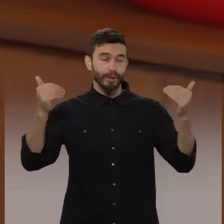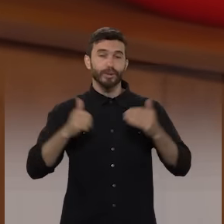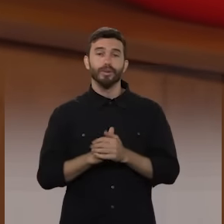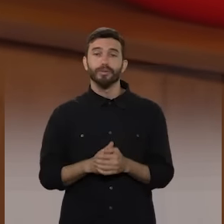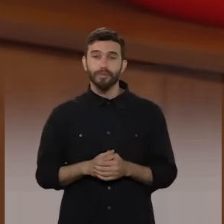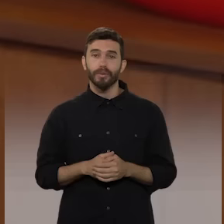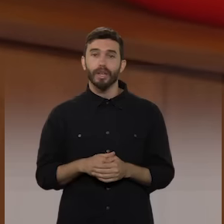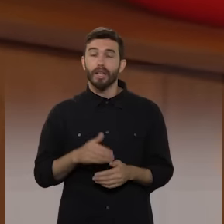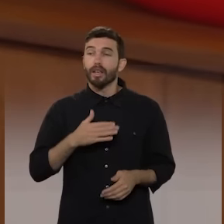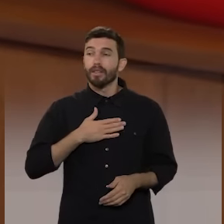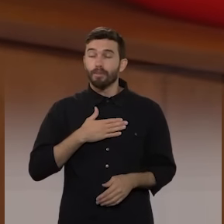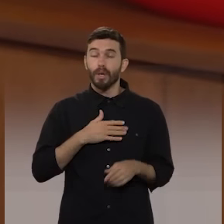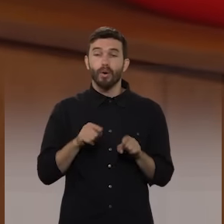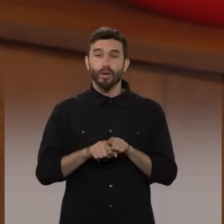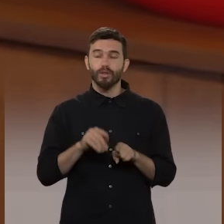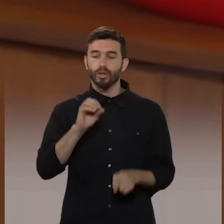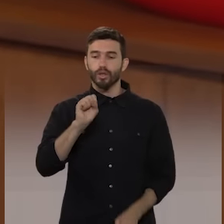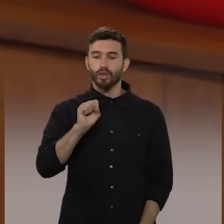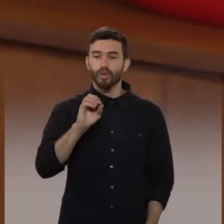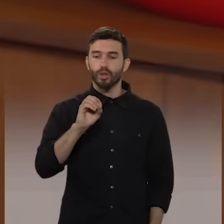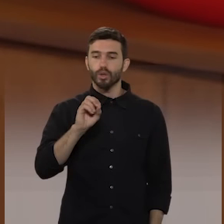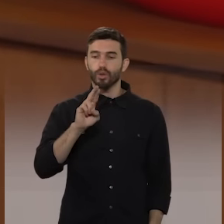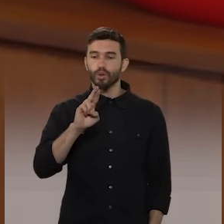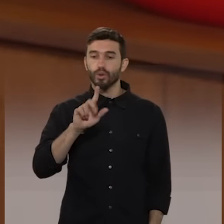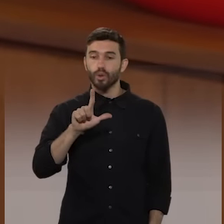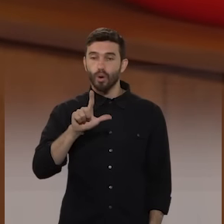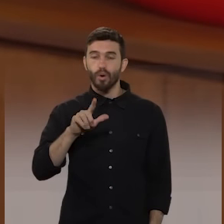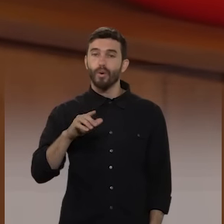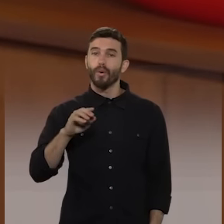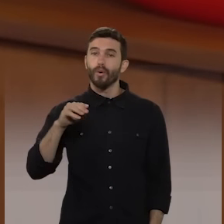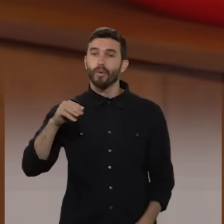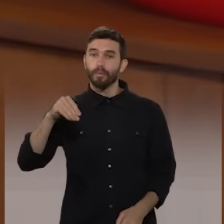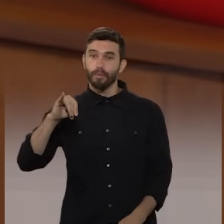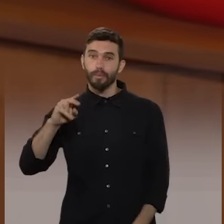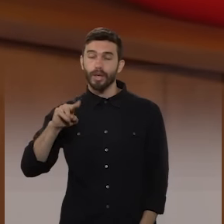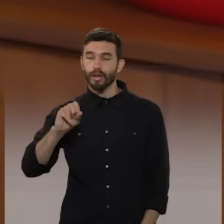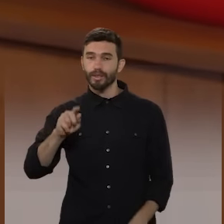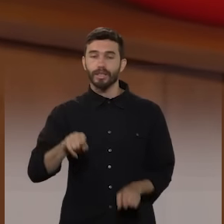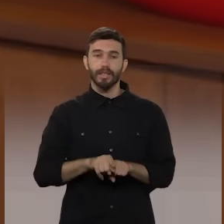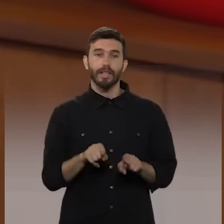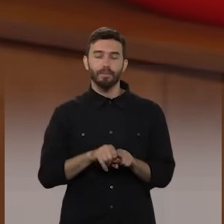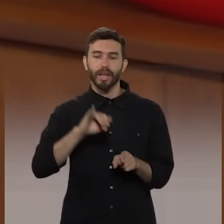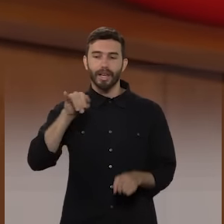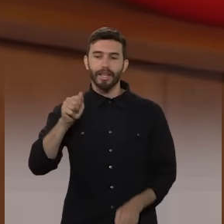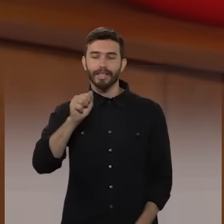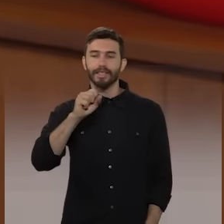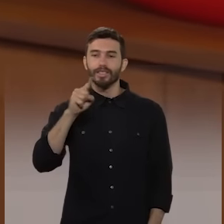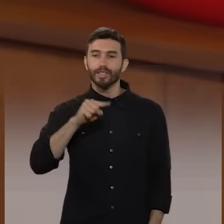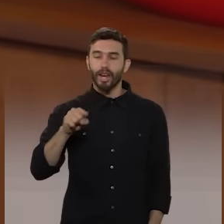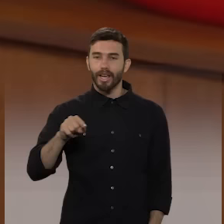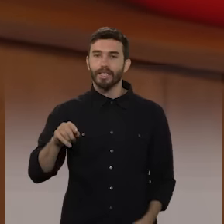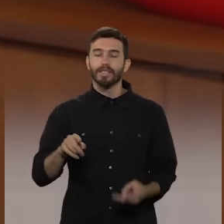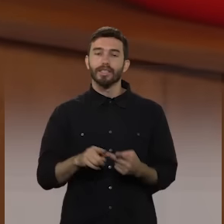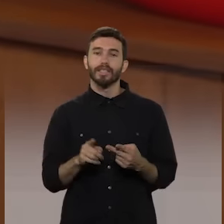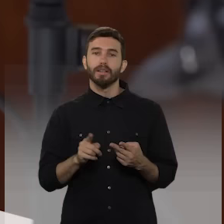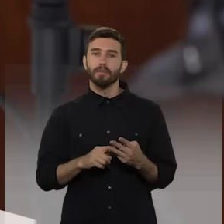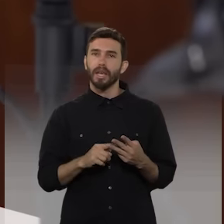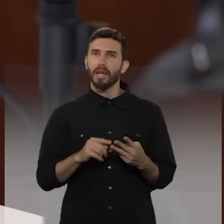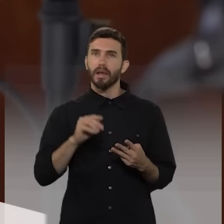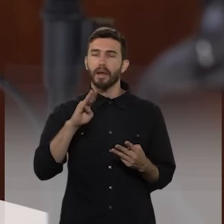Eu gosto muito de soul music, eu gosto muito de jazz, bossa... a gente fala